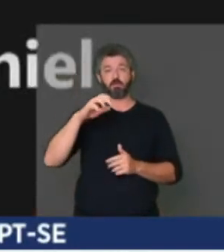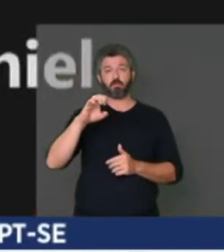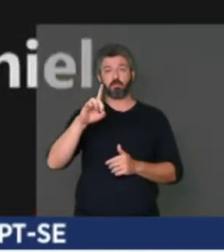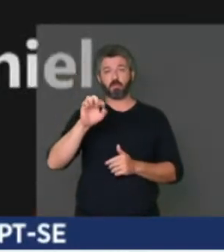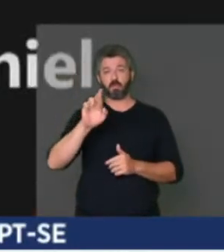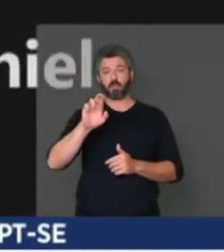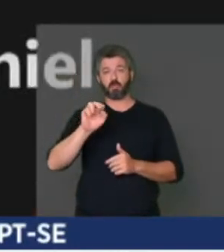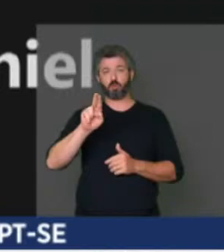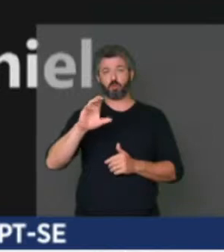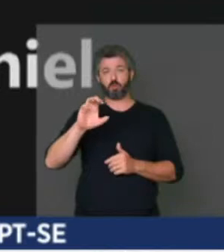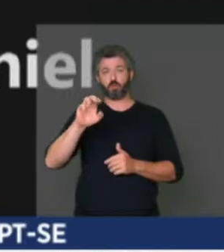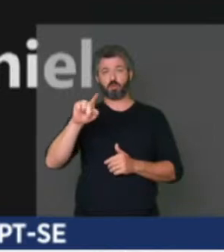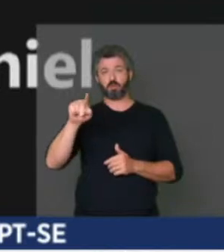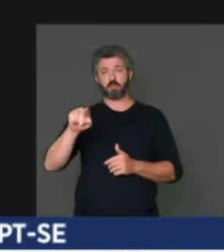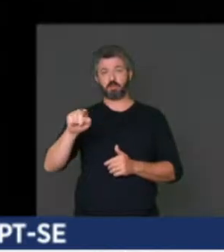DEFENSOR, LUTADOR DA DEFESA DOS RECURSOS DO MUNICÍPIO,